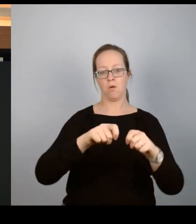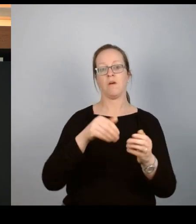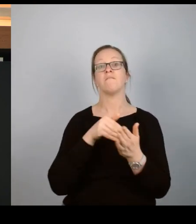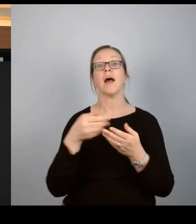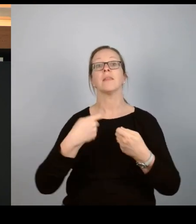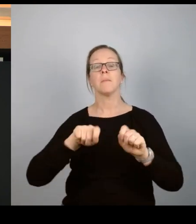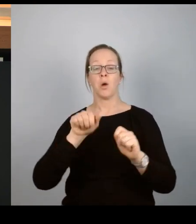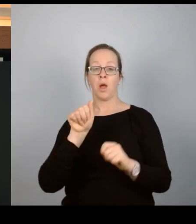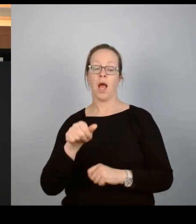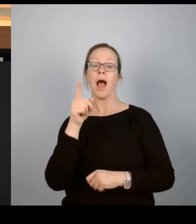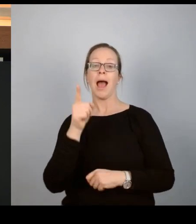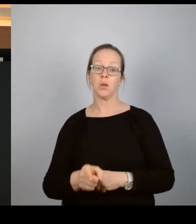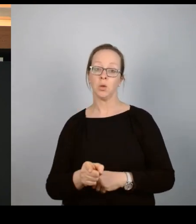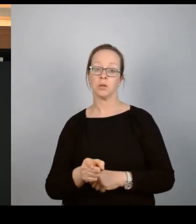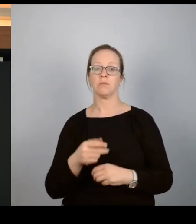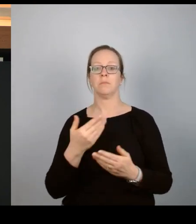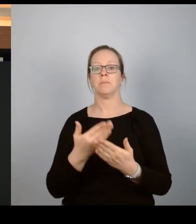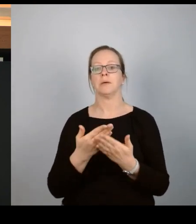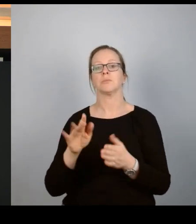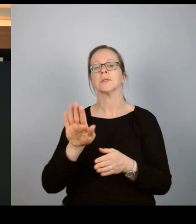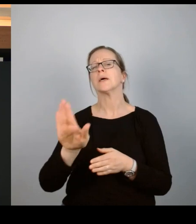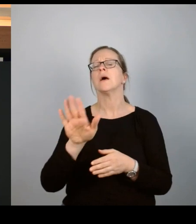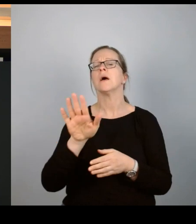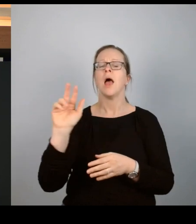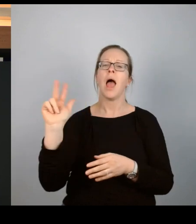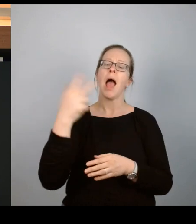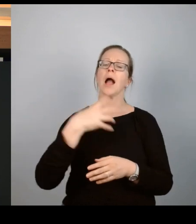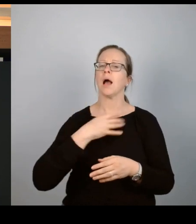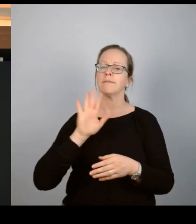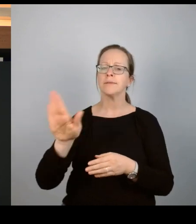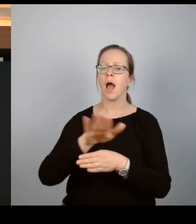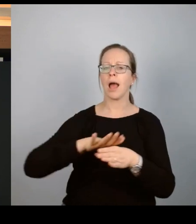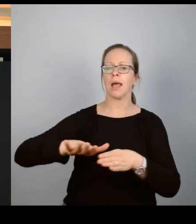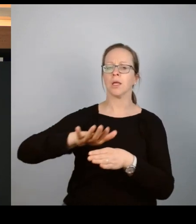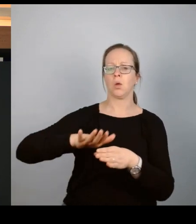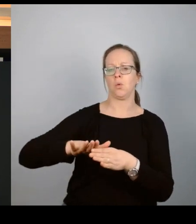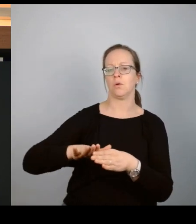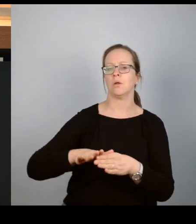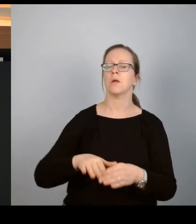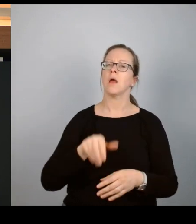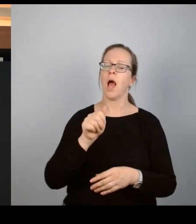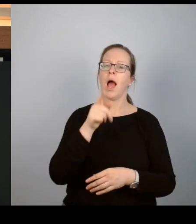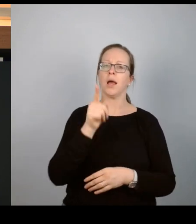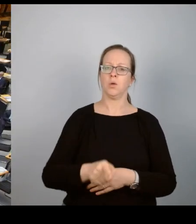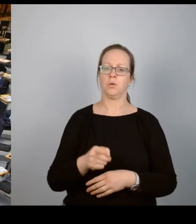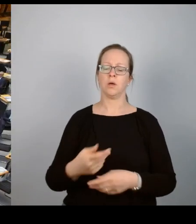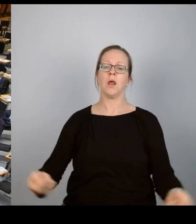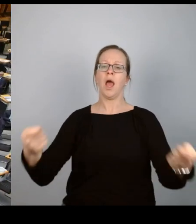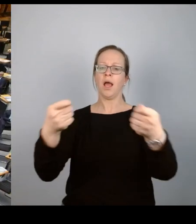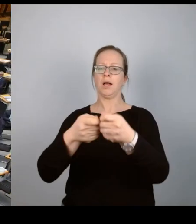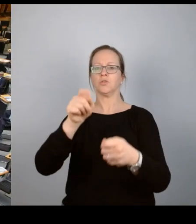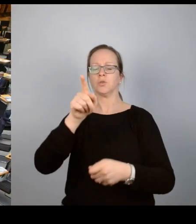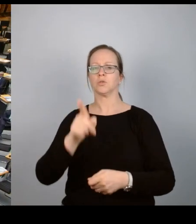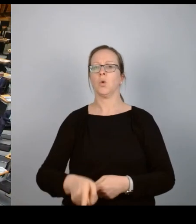Alles unbeliebt für Rot-Grün, aber ändert sich das unter Schwarz-Grün? Ich glaube kaum. In den funktionierenden Gemeinwesen